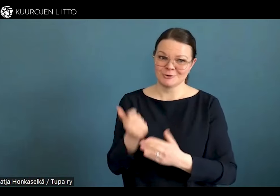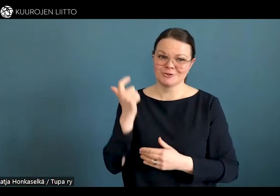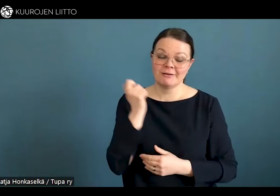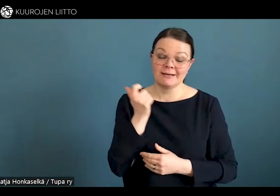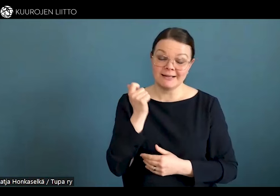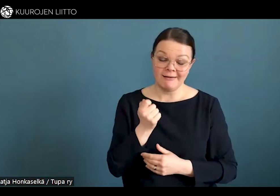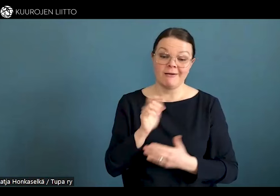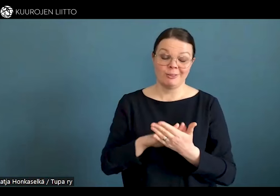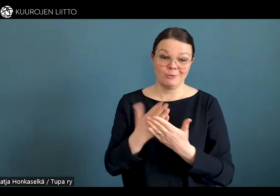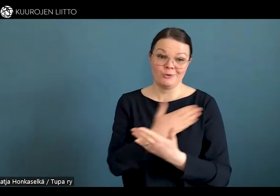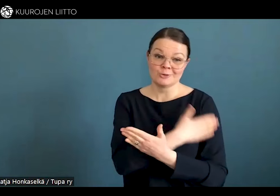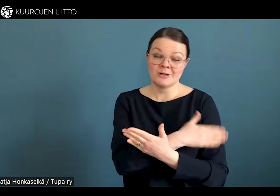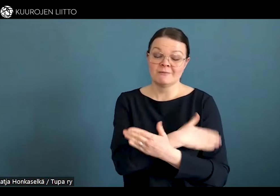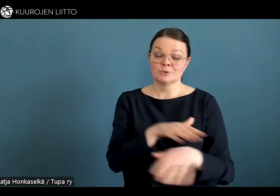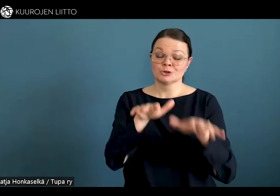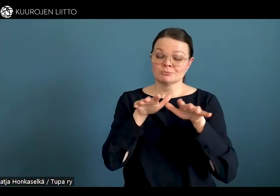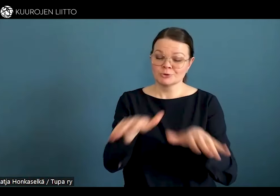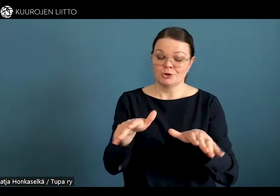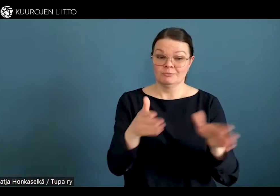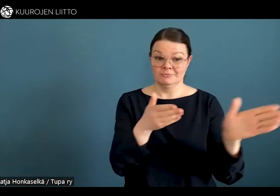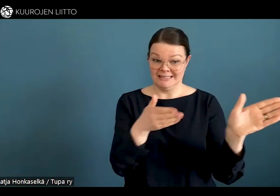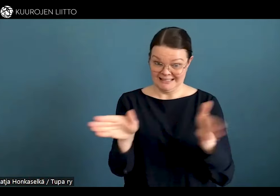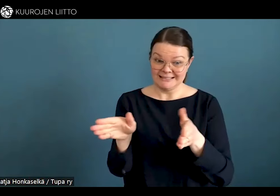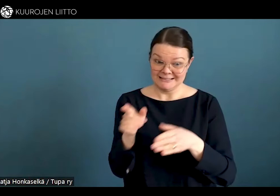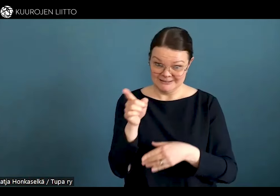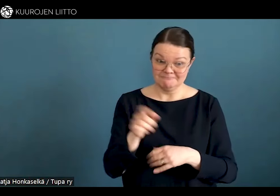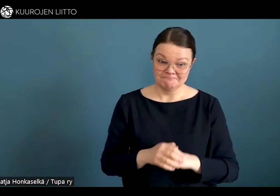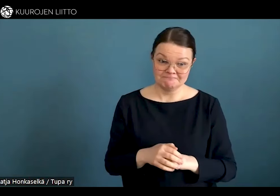koska Kela järjestää suurimman osan tulkkauspalveluista.